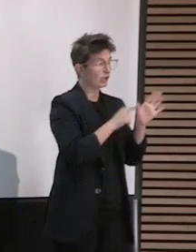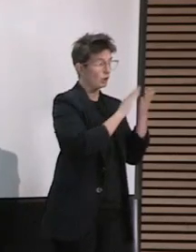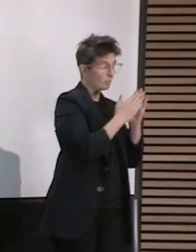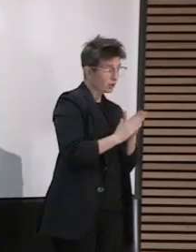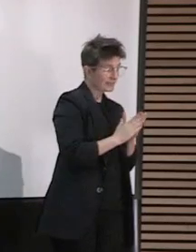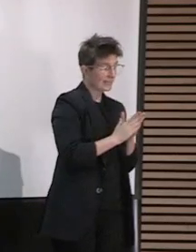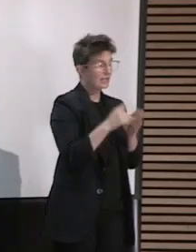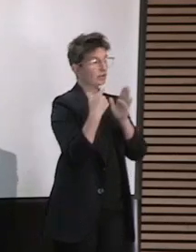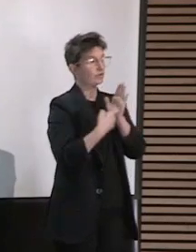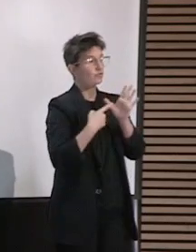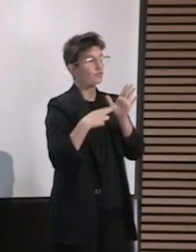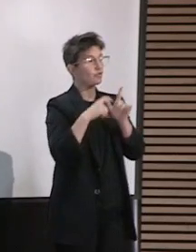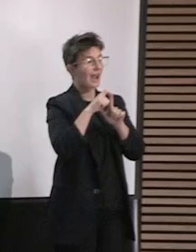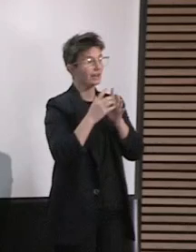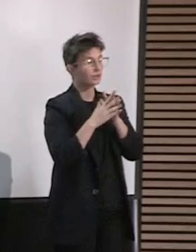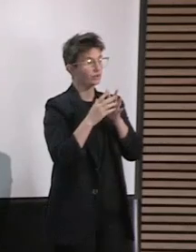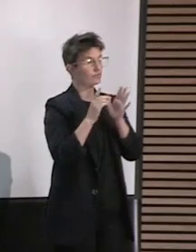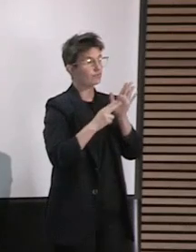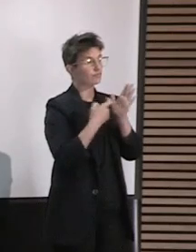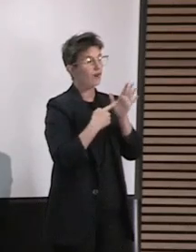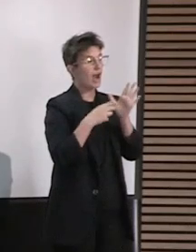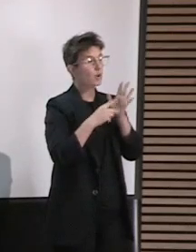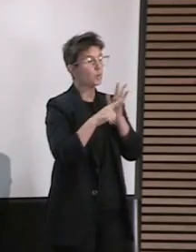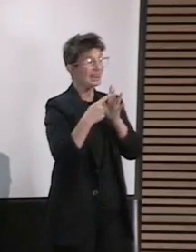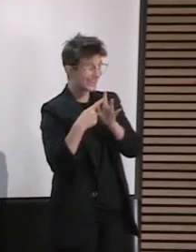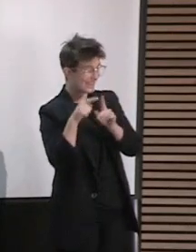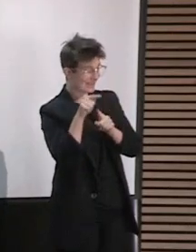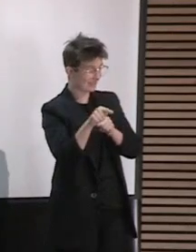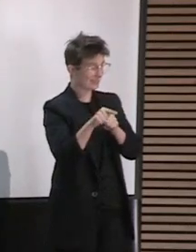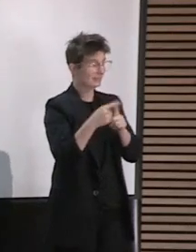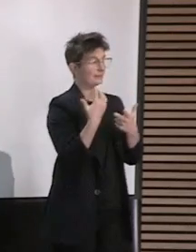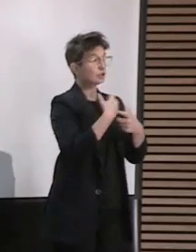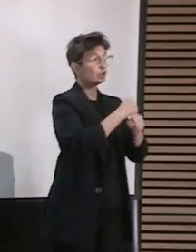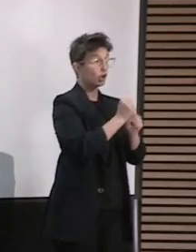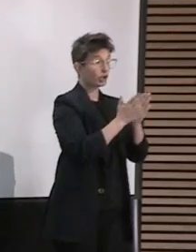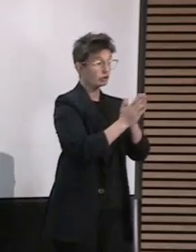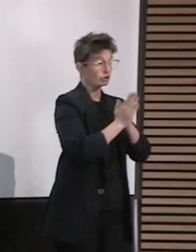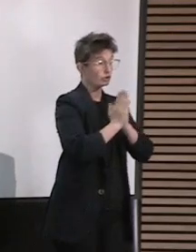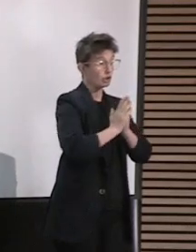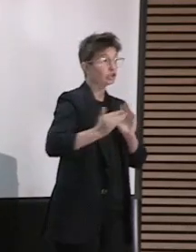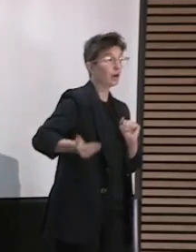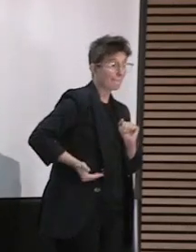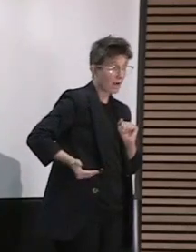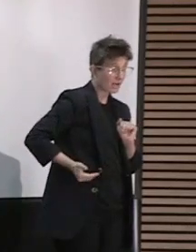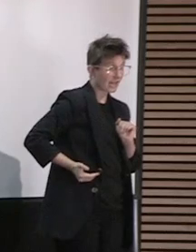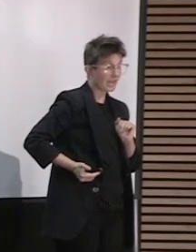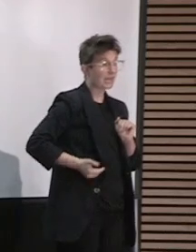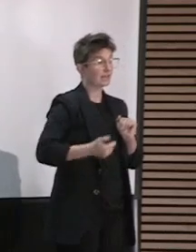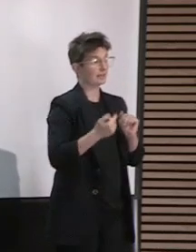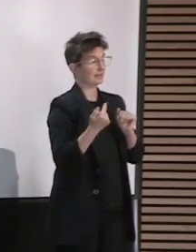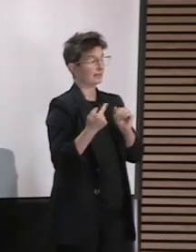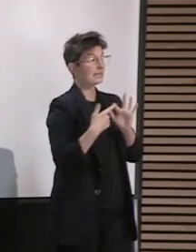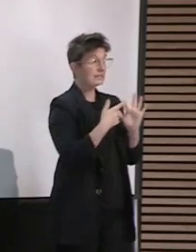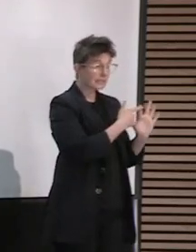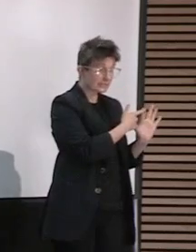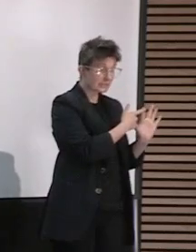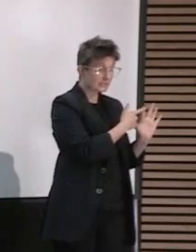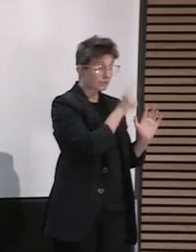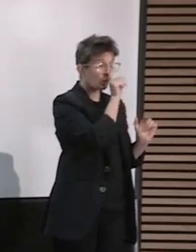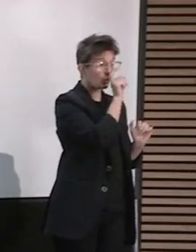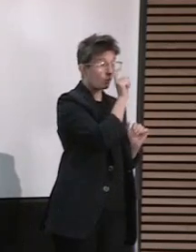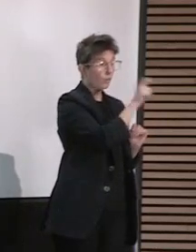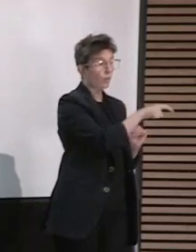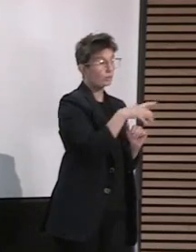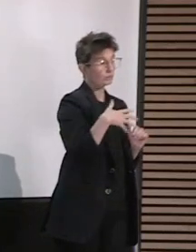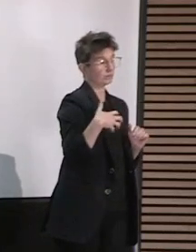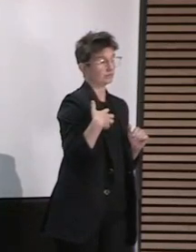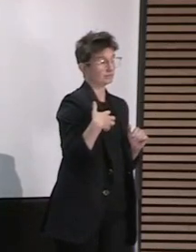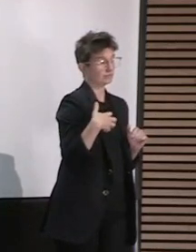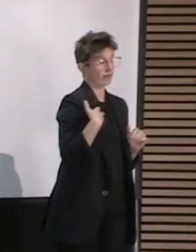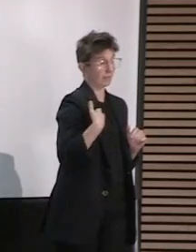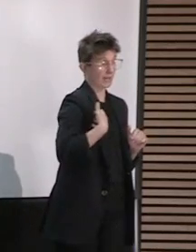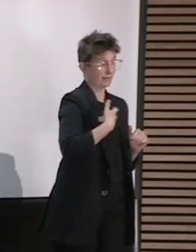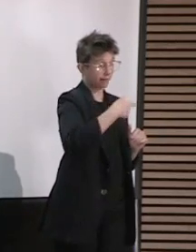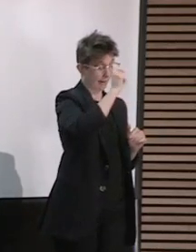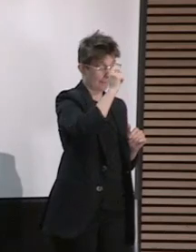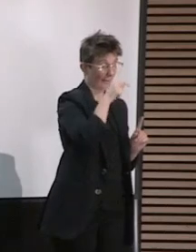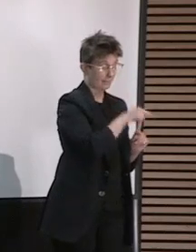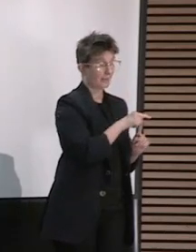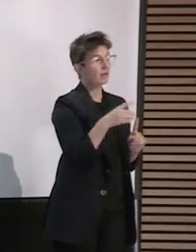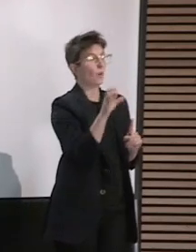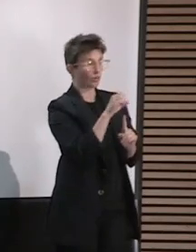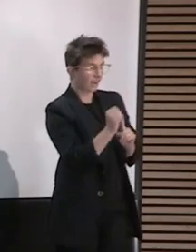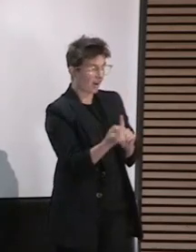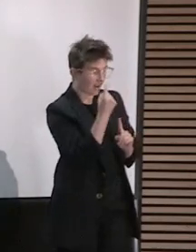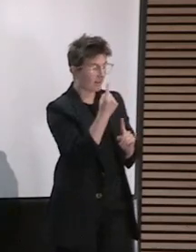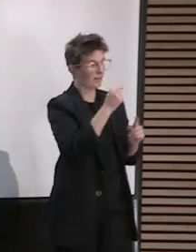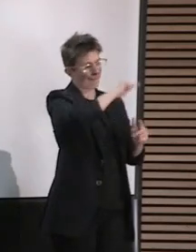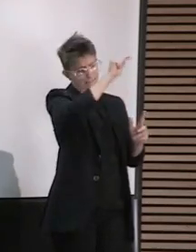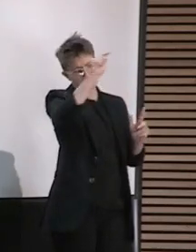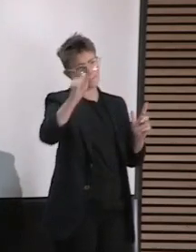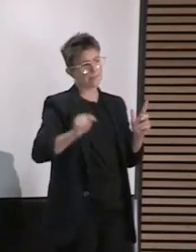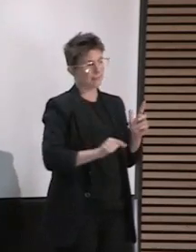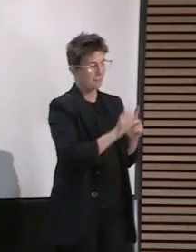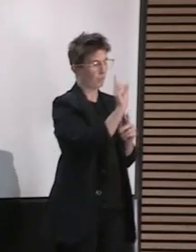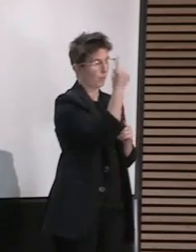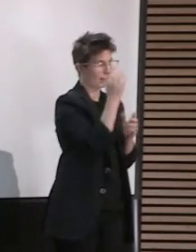mai i te Papa-papa, te Hahi